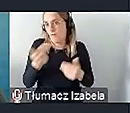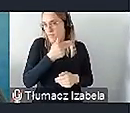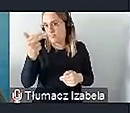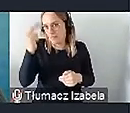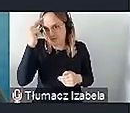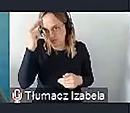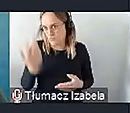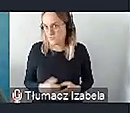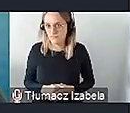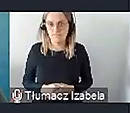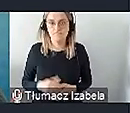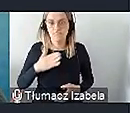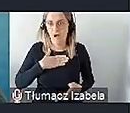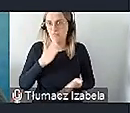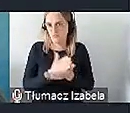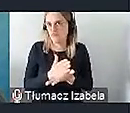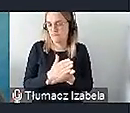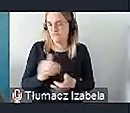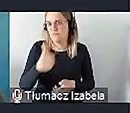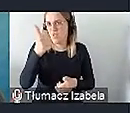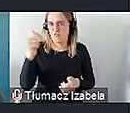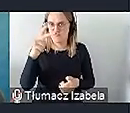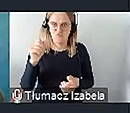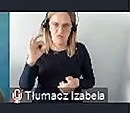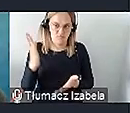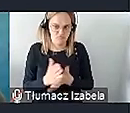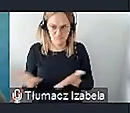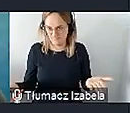Okej. To mamy wypracowane pierwsze rzeczy na czacie.